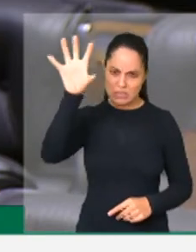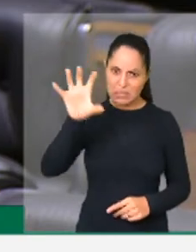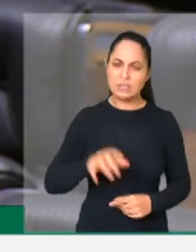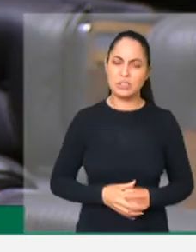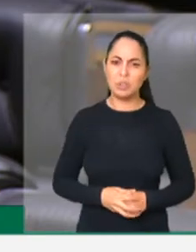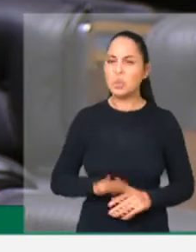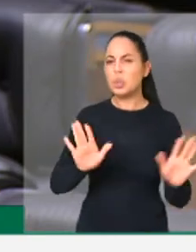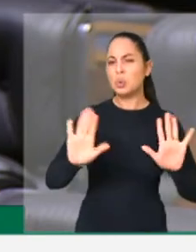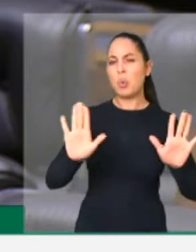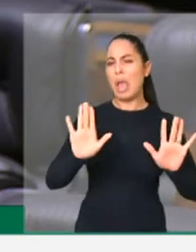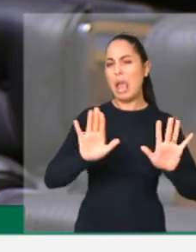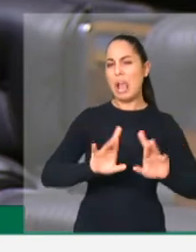DEPUTADO... NÓS CHEGAMOS A TER 56 EMPRESAS DE BENEFICIADO